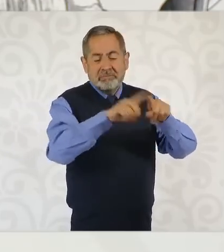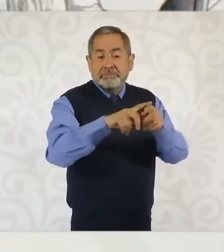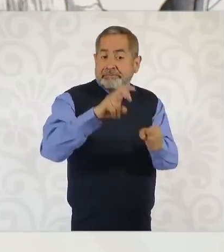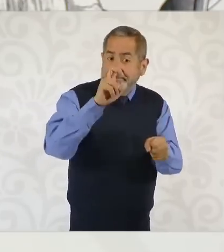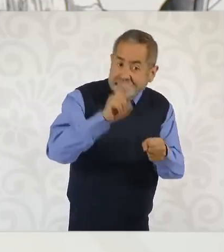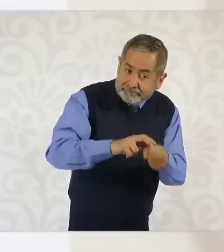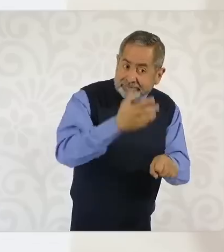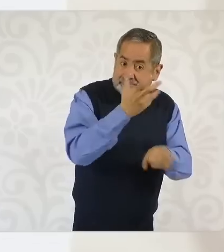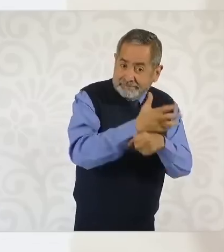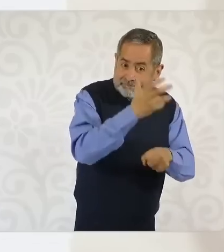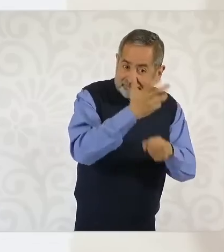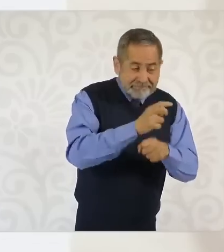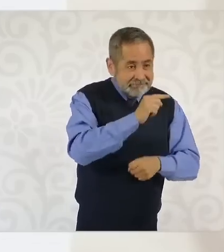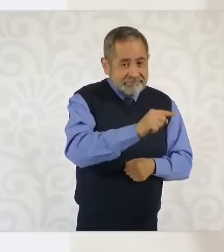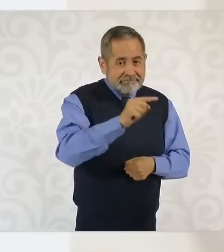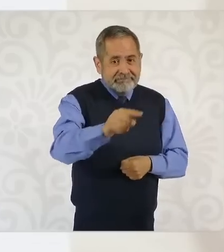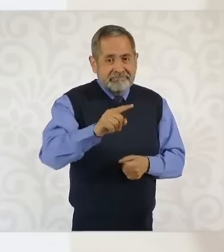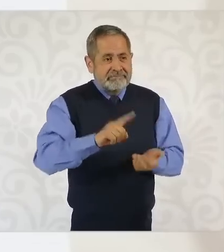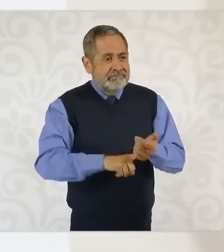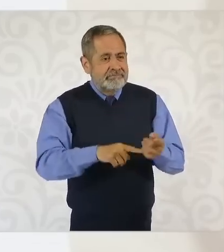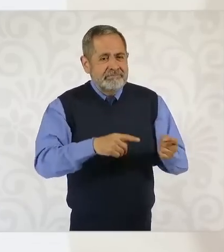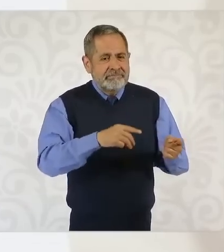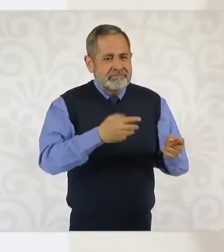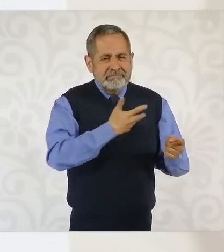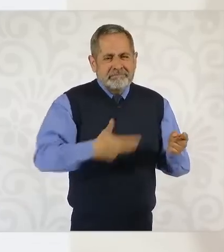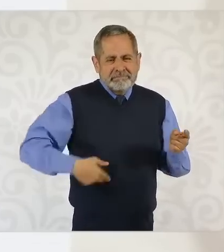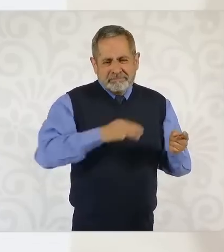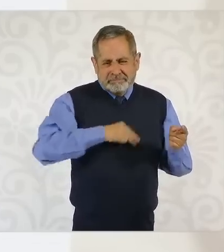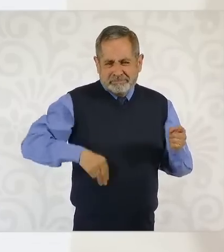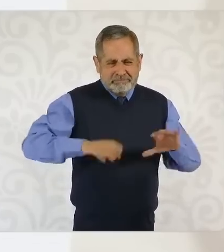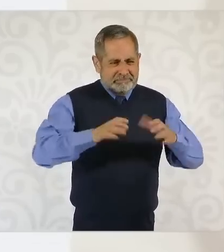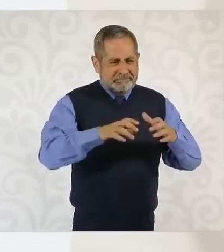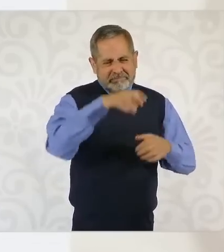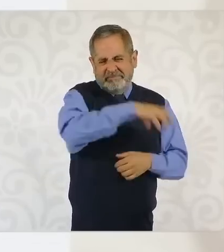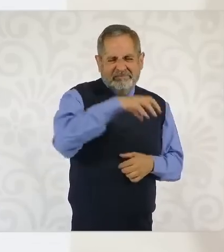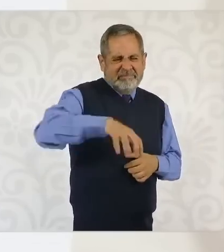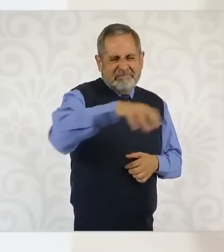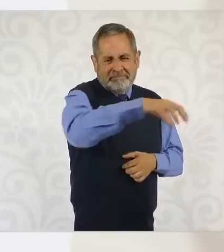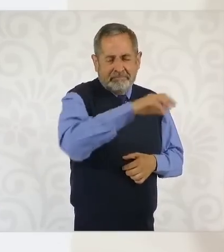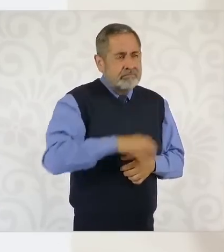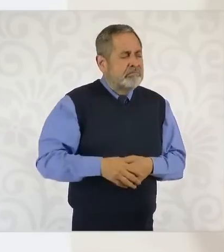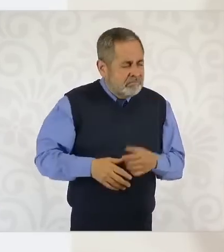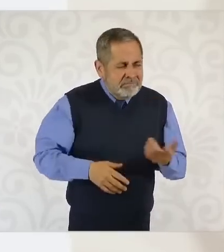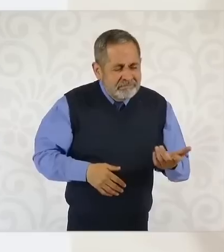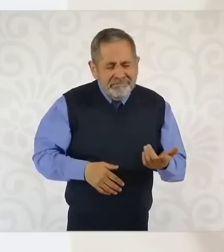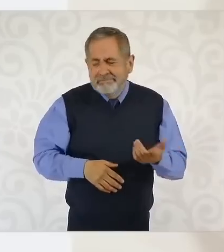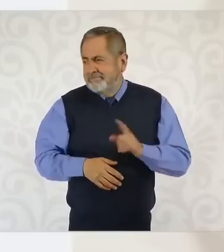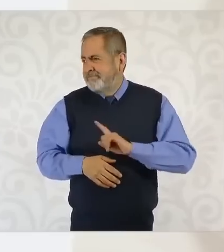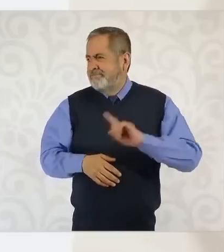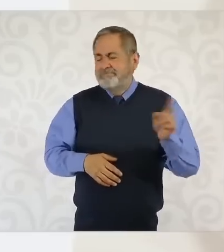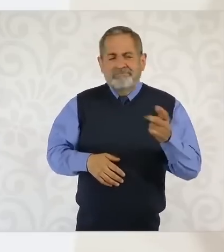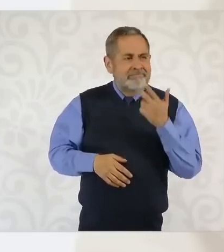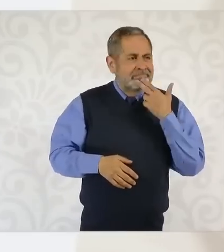Unidos de presidentes municipales de condados que dicen esto nos va a hacer mucho daño a